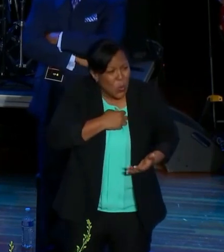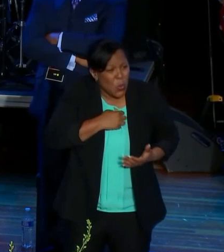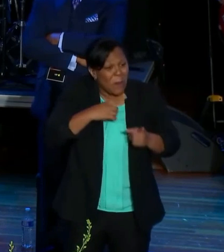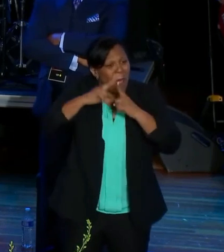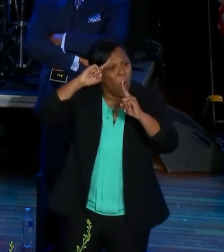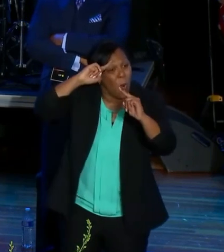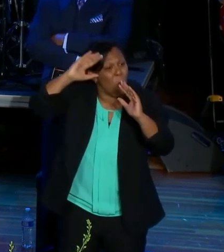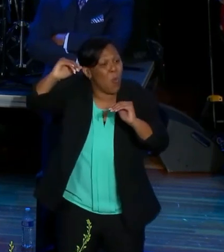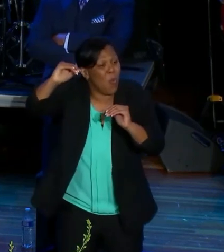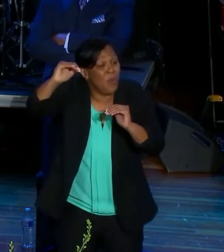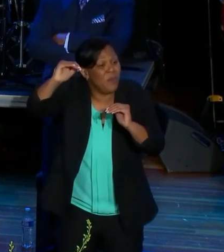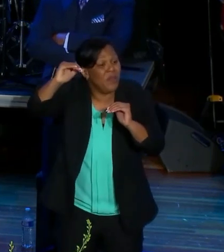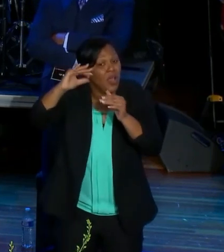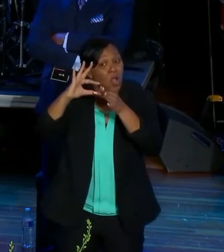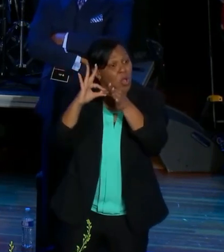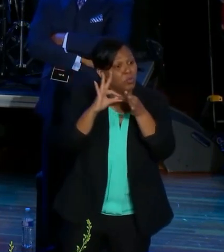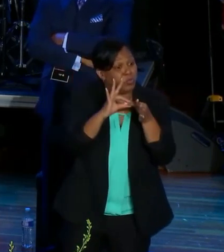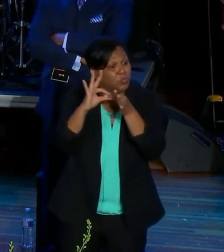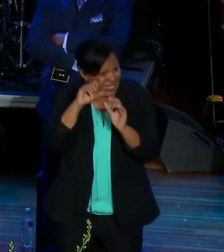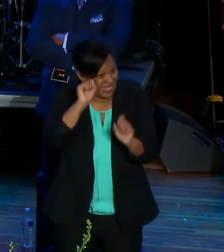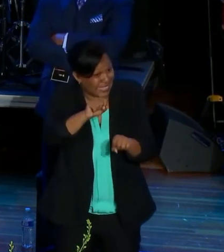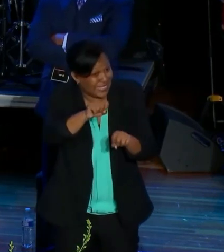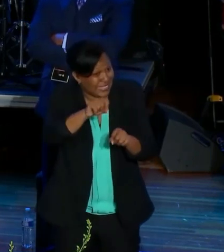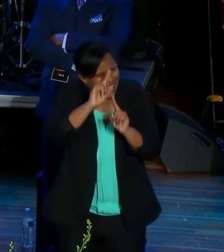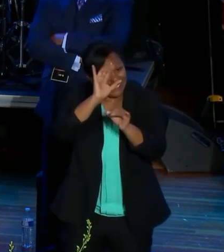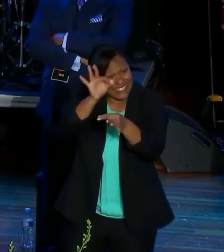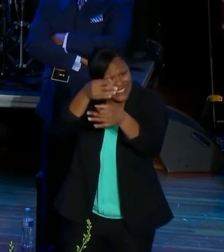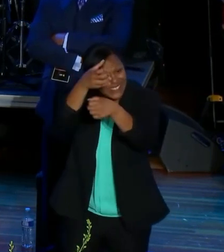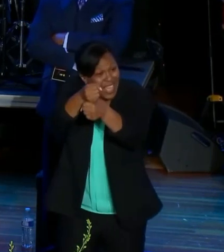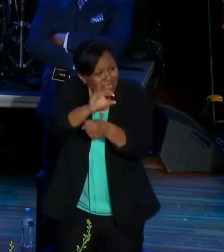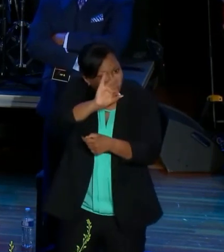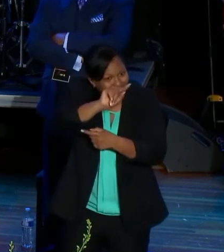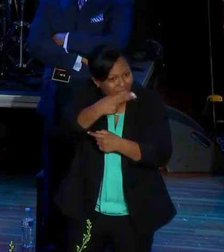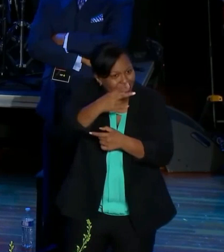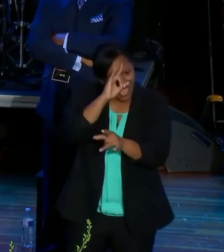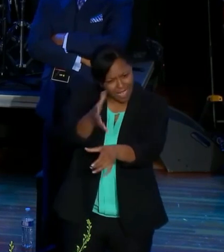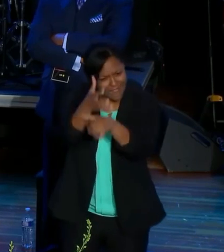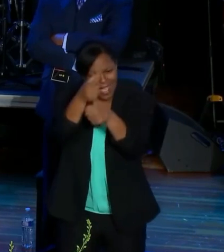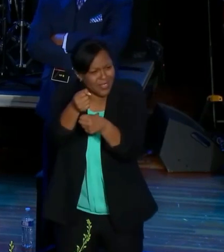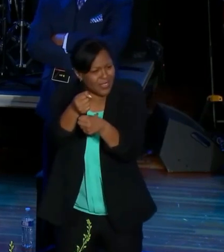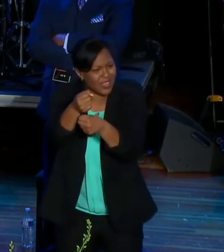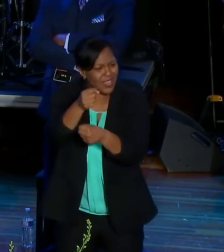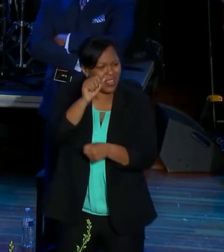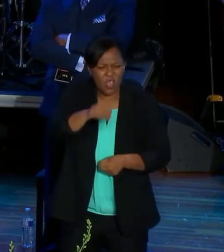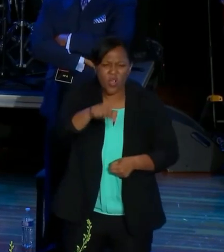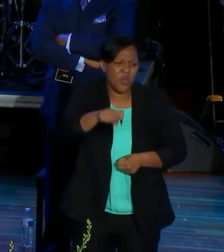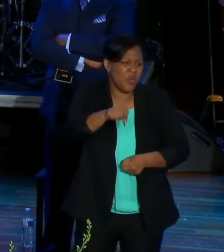"Tron är en fast tillförsikt om det som man hoppas, en övertygelse om ting som man icke ser" (Hebr. 11:1)